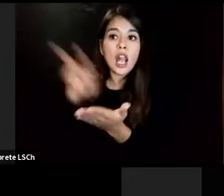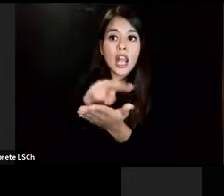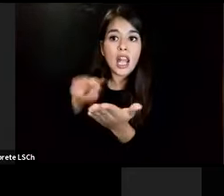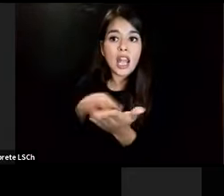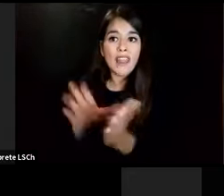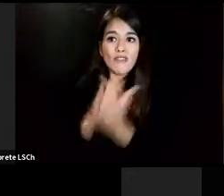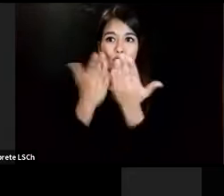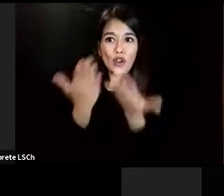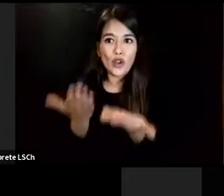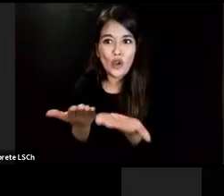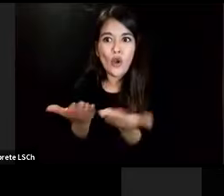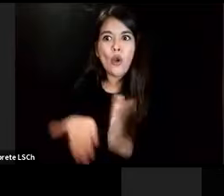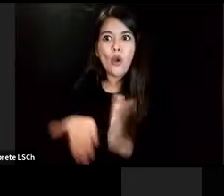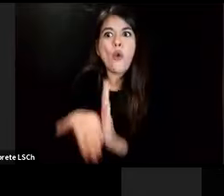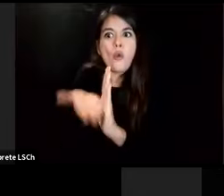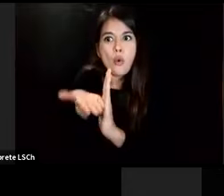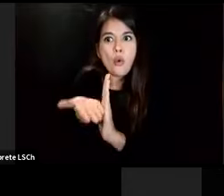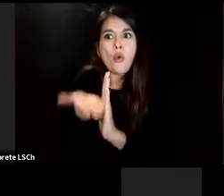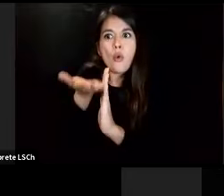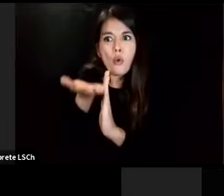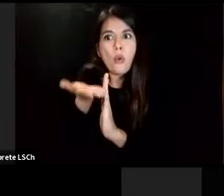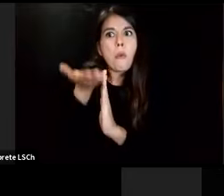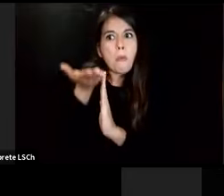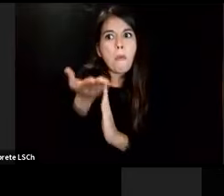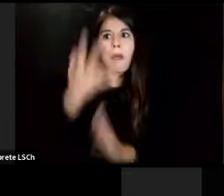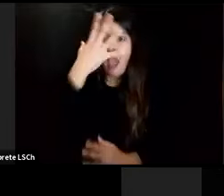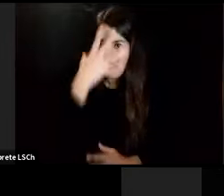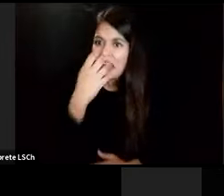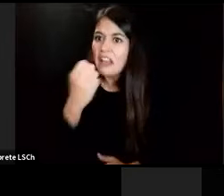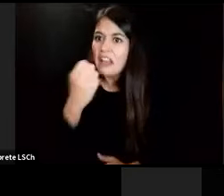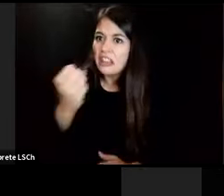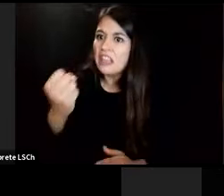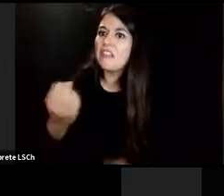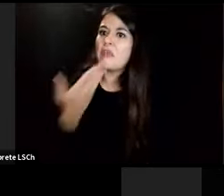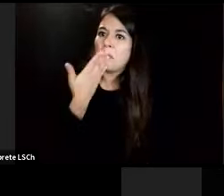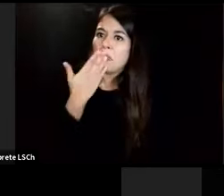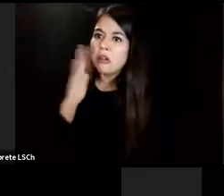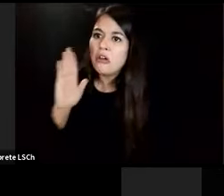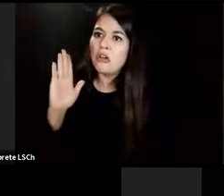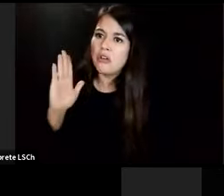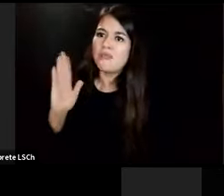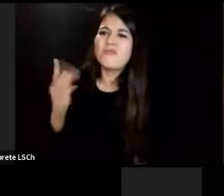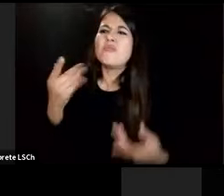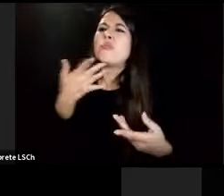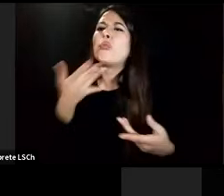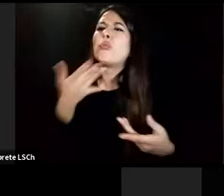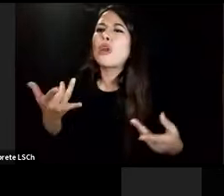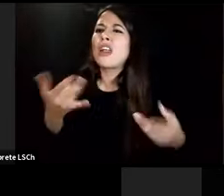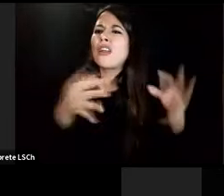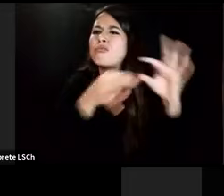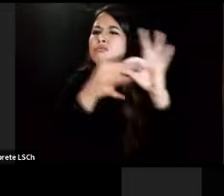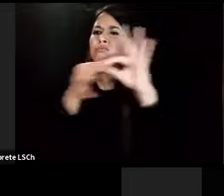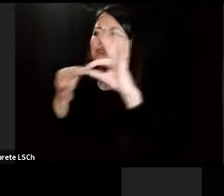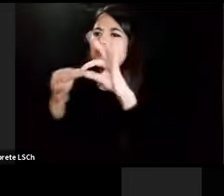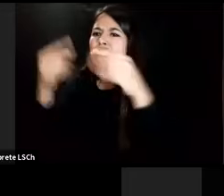a volverse más atractivo, y esto tiene que ver con muchos factores que vamos a discutir en un segundo, pero sobre todo con